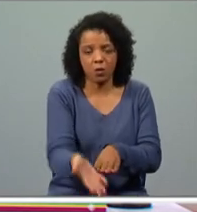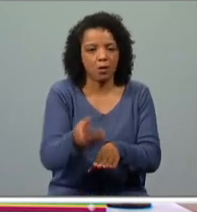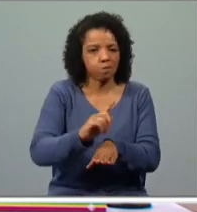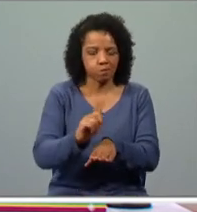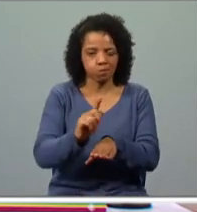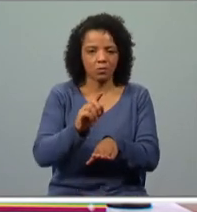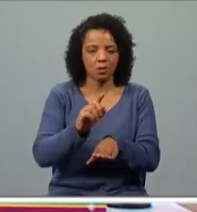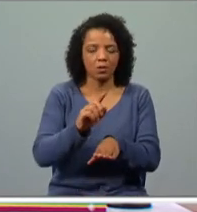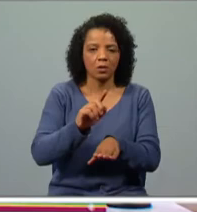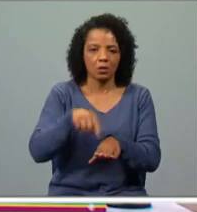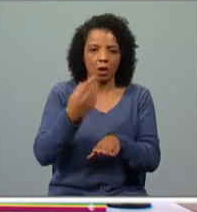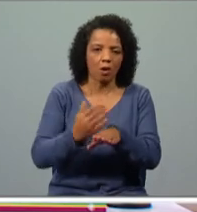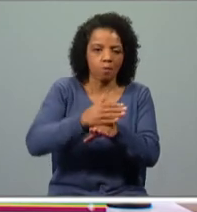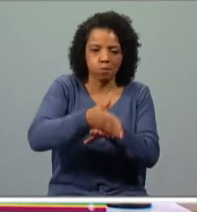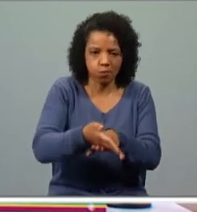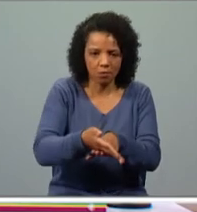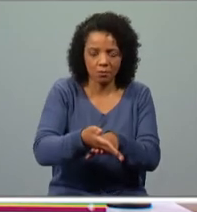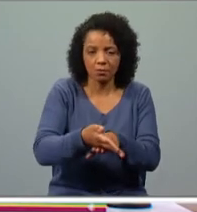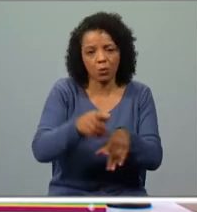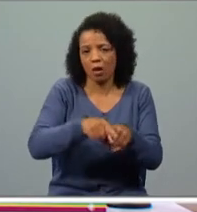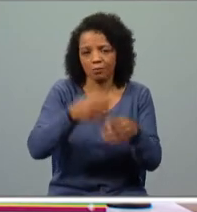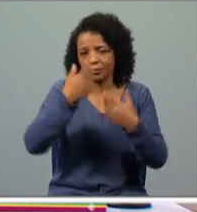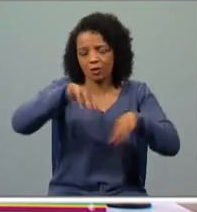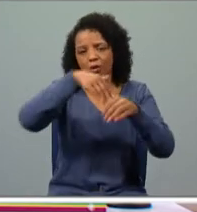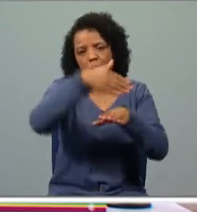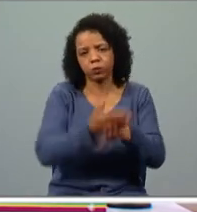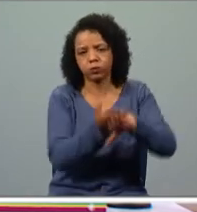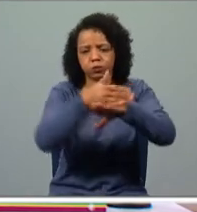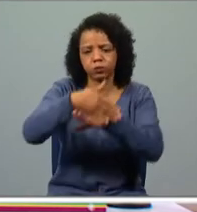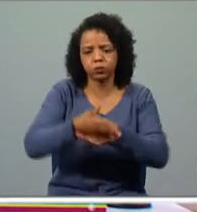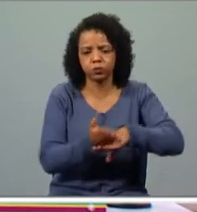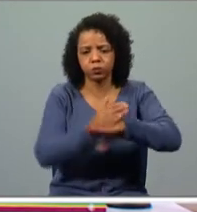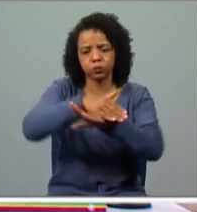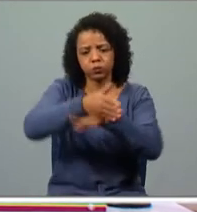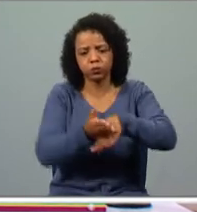não se afogar e não naufragar deixaram sair e onde é que eles foram parar a 不要淹死，不要留下海難出去，他們在哪裡結束